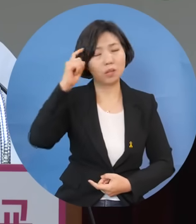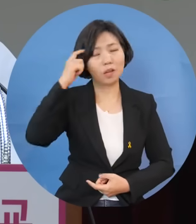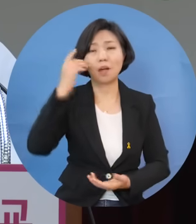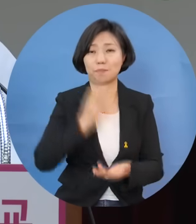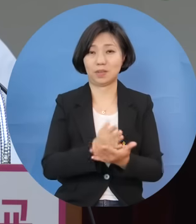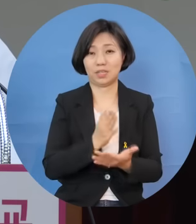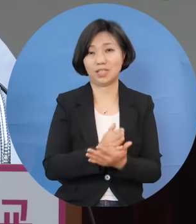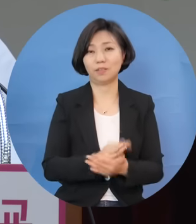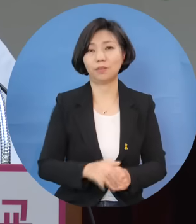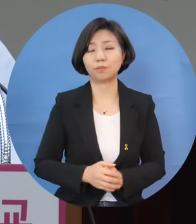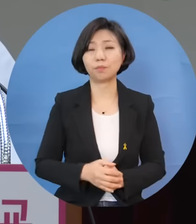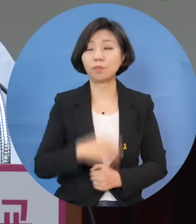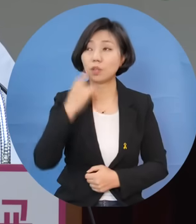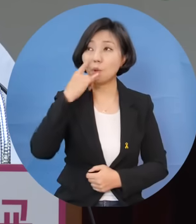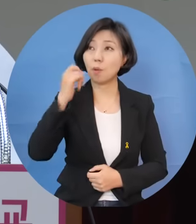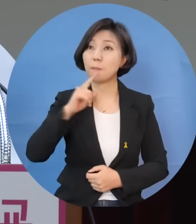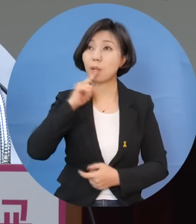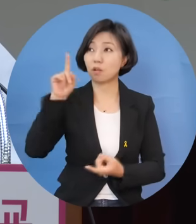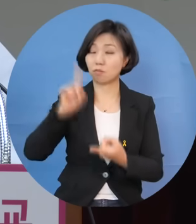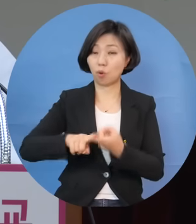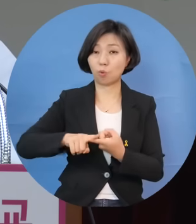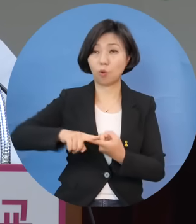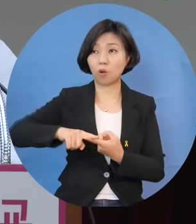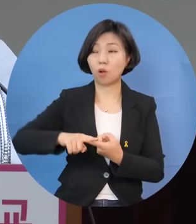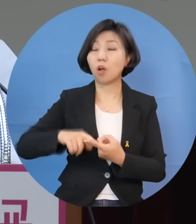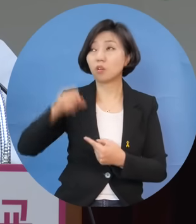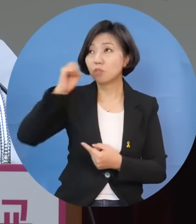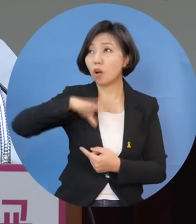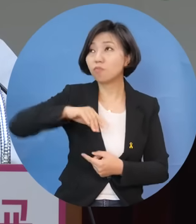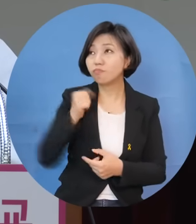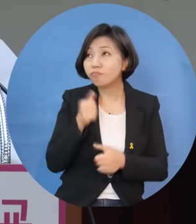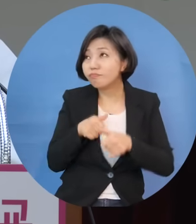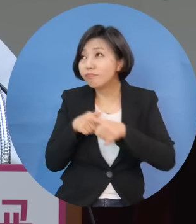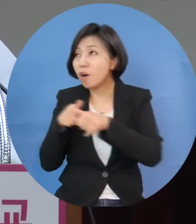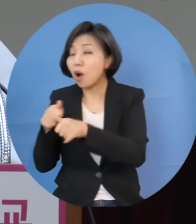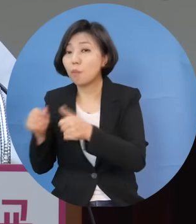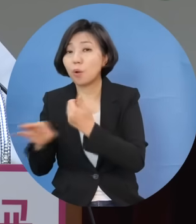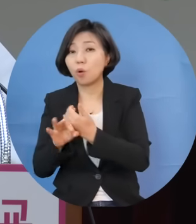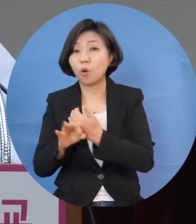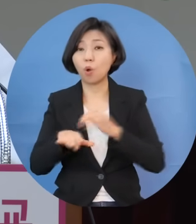내가 만약 그 때 부모님 말씀대로 따라갔으면 오늘의 내가 있을 수가 없잖아요.